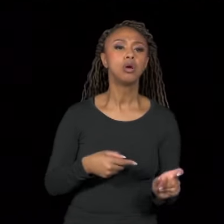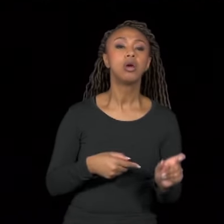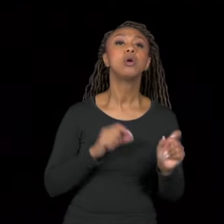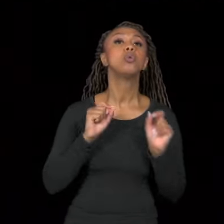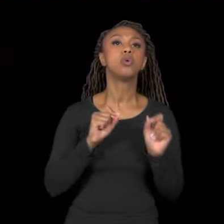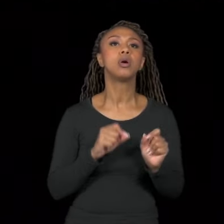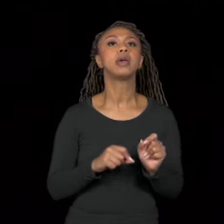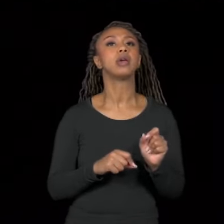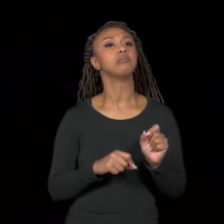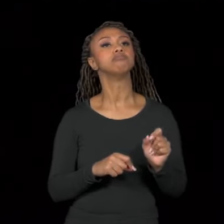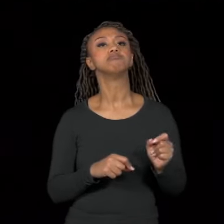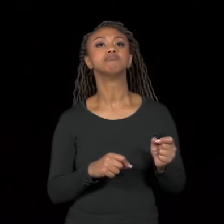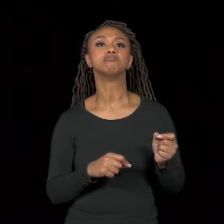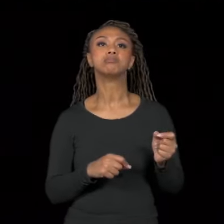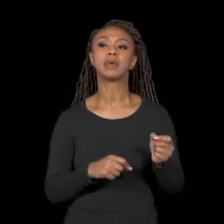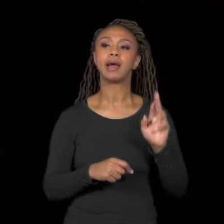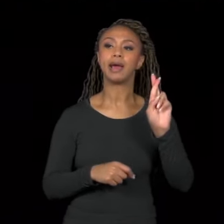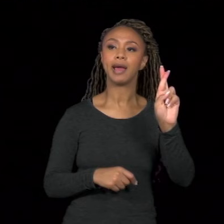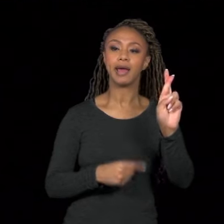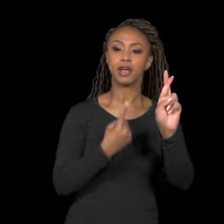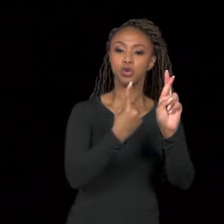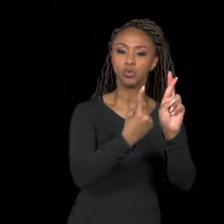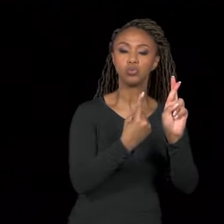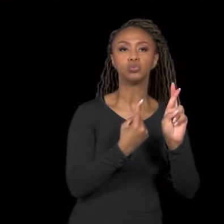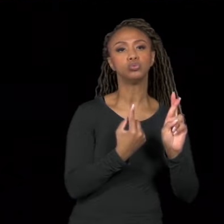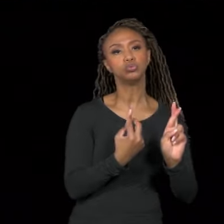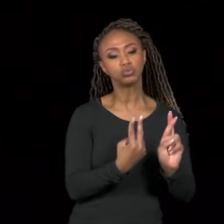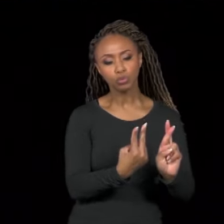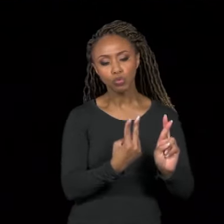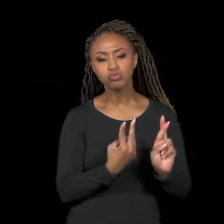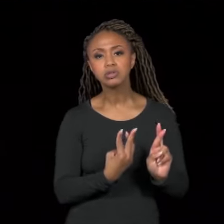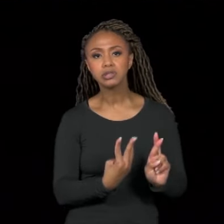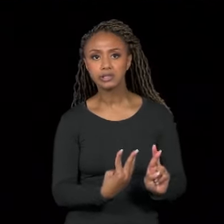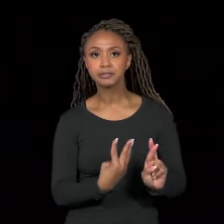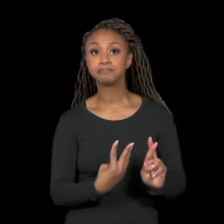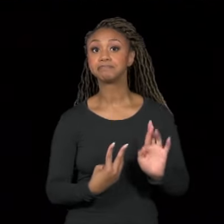E AÍ, A GENTE VAI ENCONTRAR OS PAPÉIS.